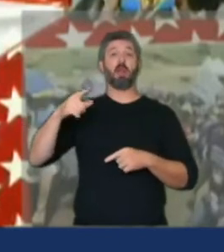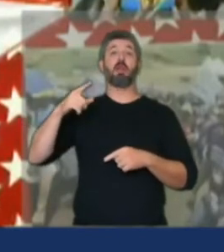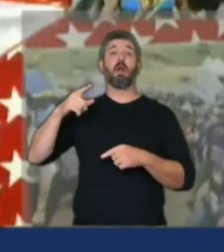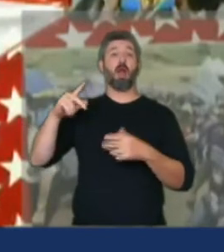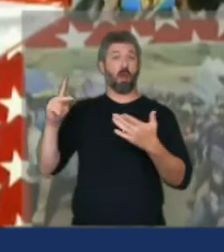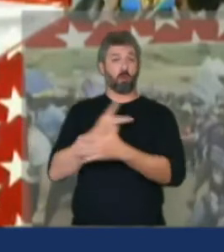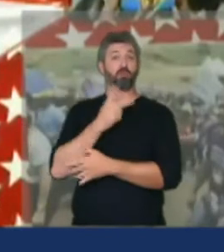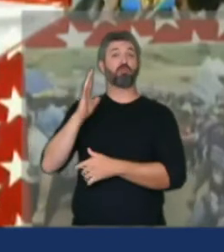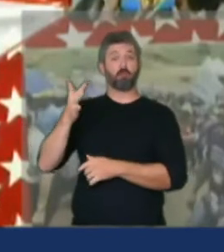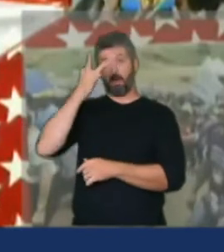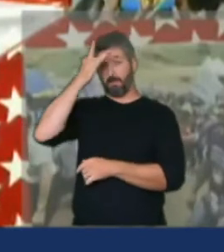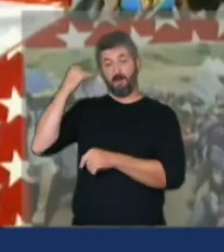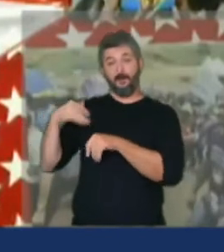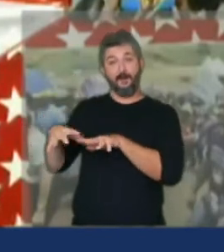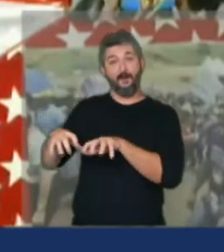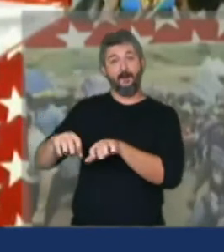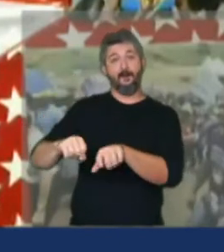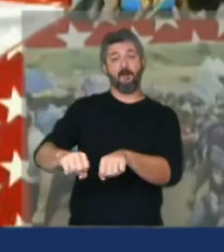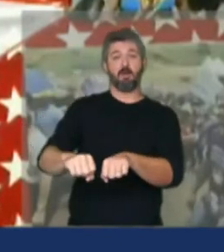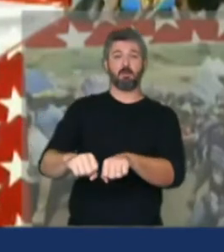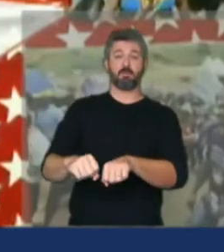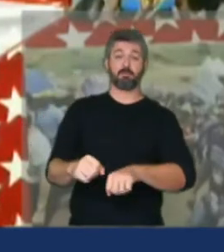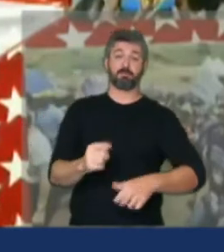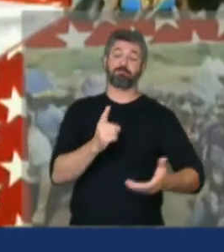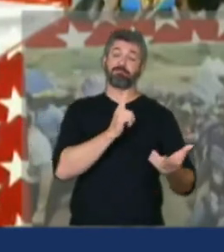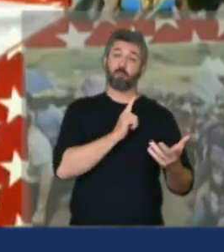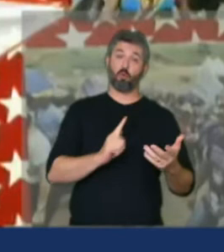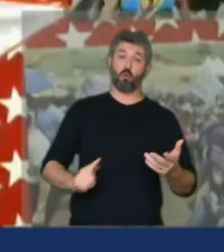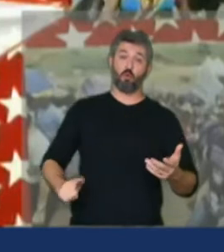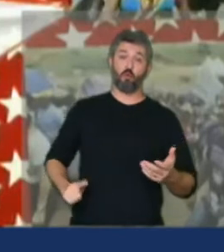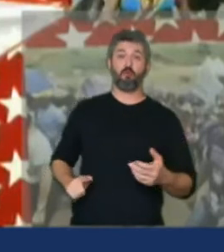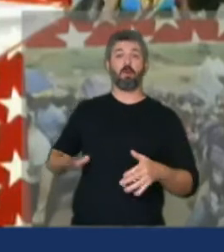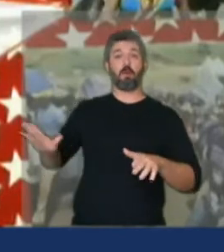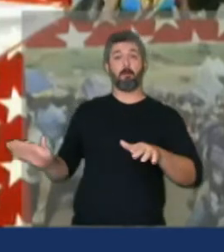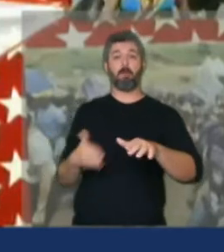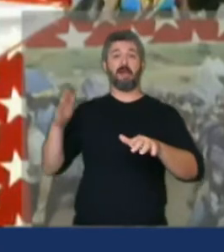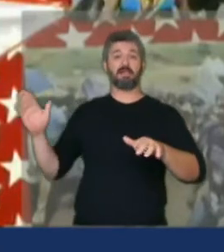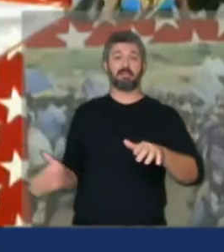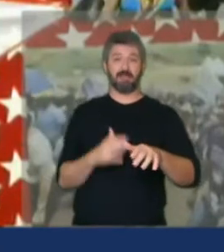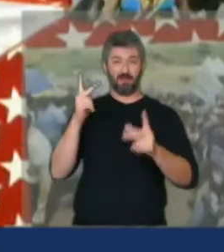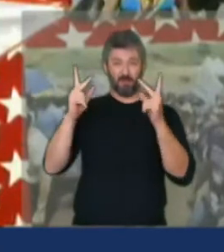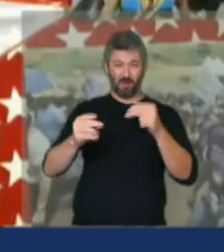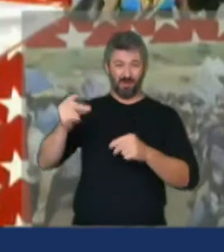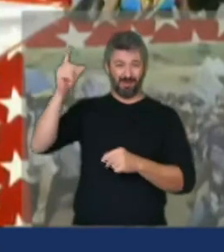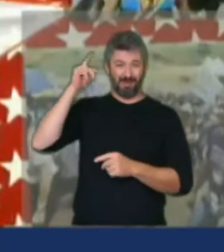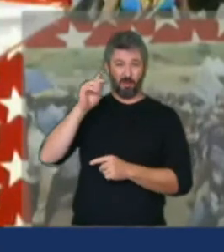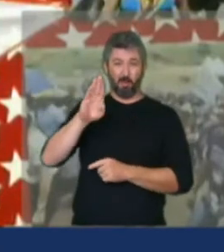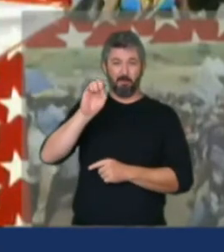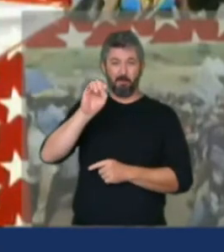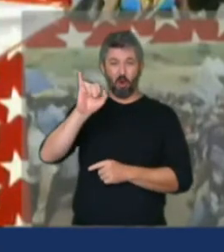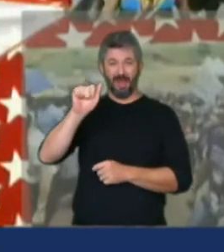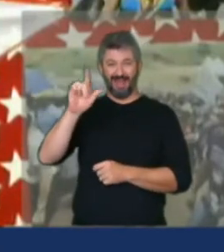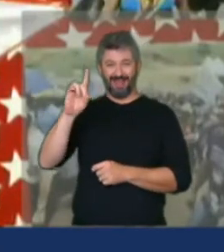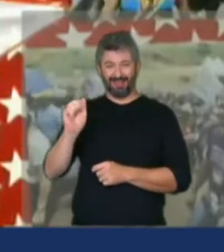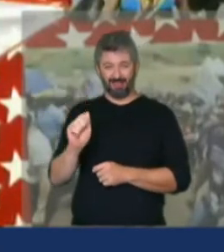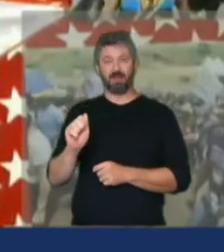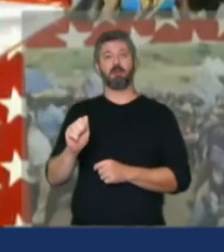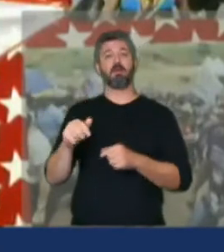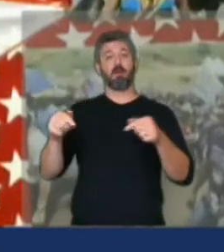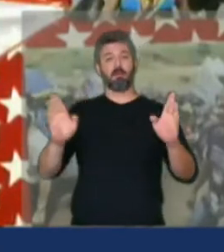TERRAS INVADIDAS. É O GOVERNO PASSANDO MAIS A BOIADA DURANTE A PANDEMIA. PEÇO, SENHOR PRESIDENTE, QUE ESSES